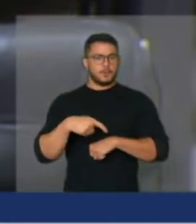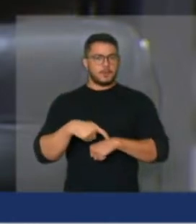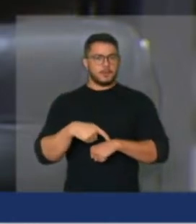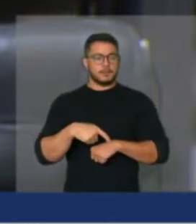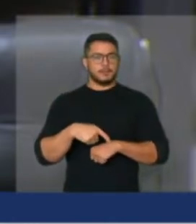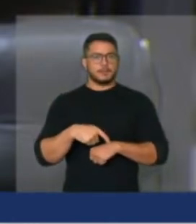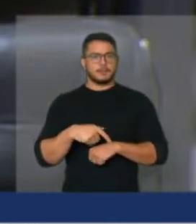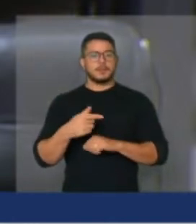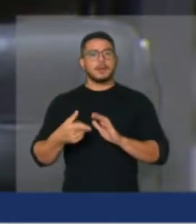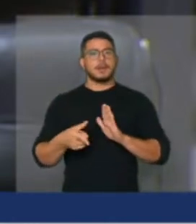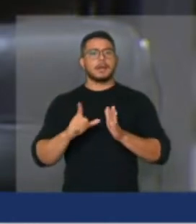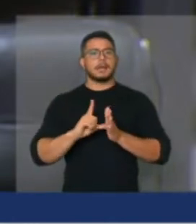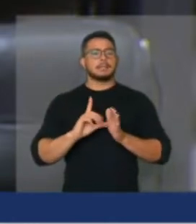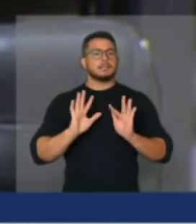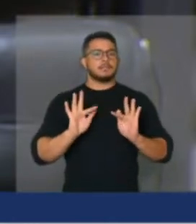ADQUIRIR O QUÓRUM DE VOTAÇÃ O. E JÁ TINHA MAIS DE 400